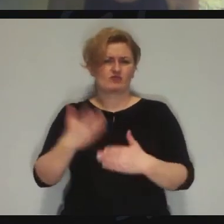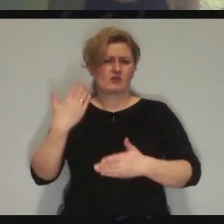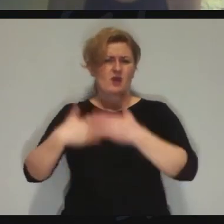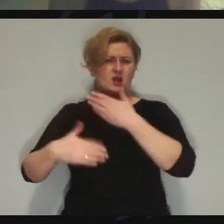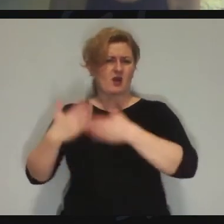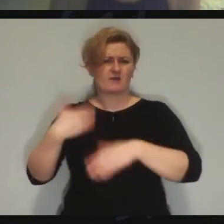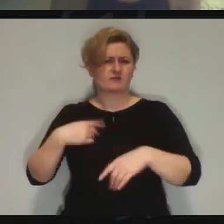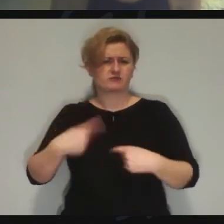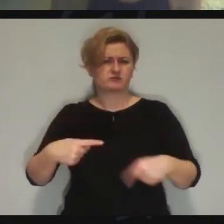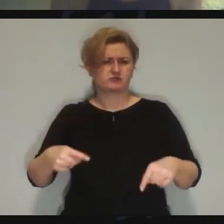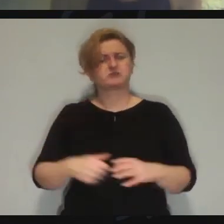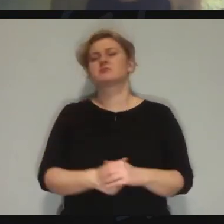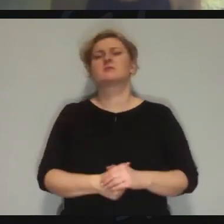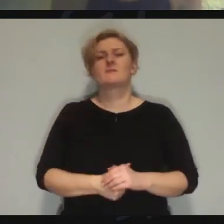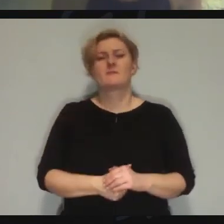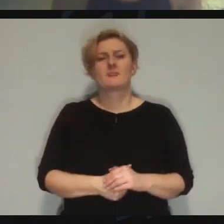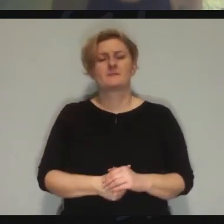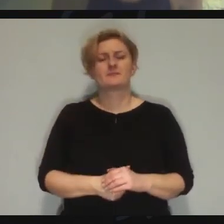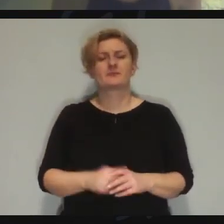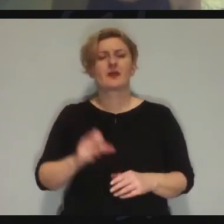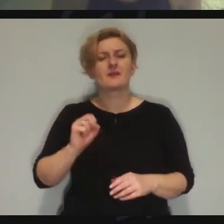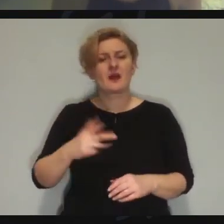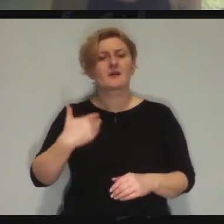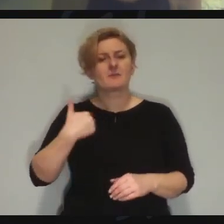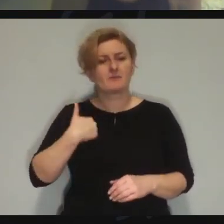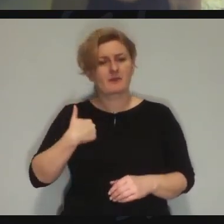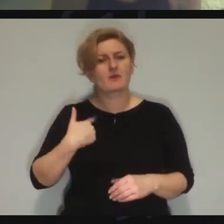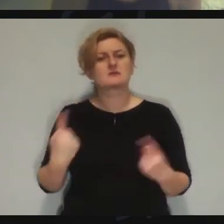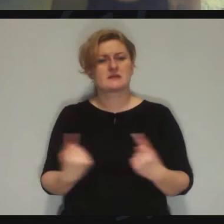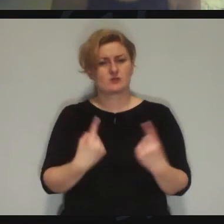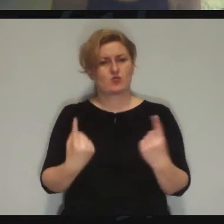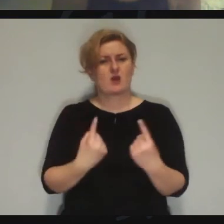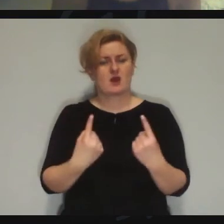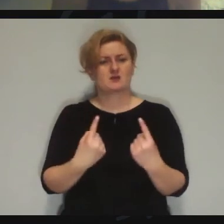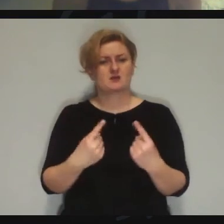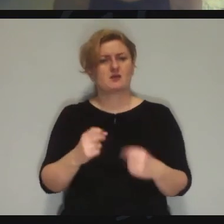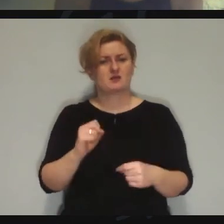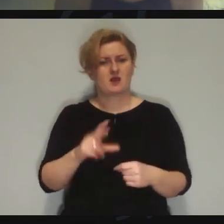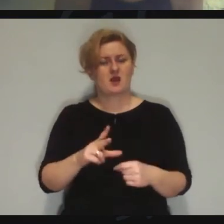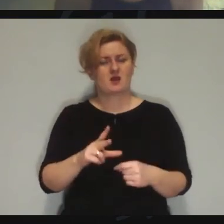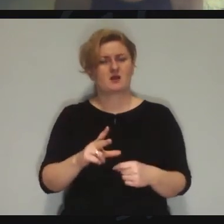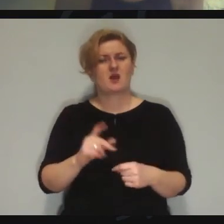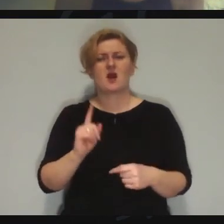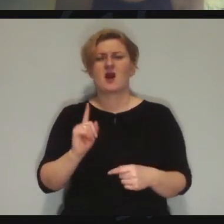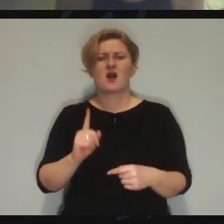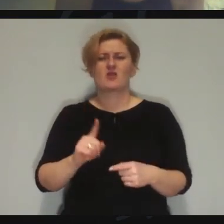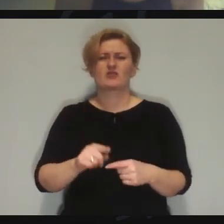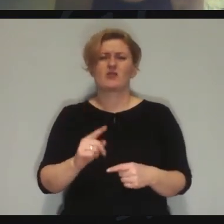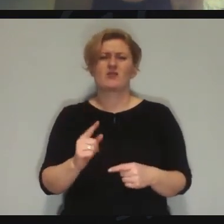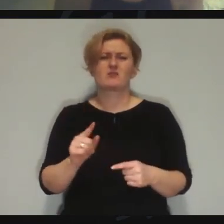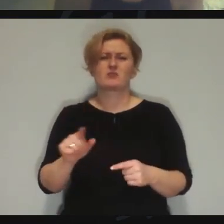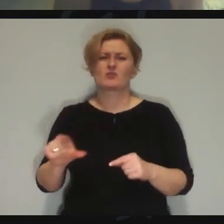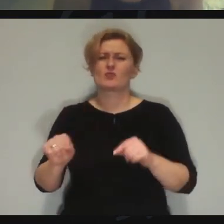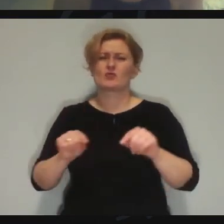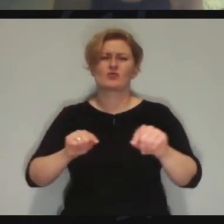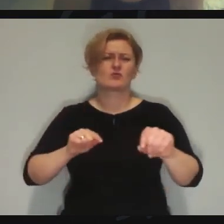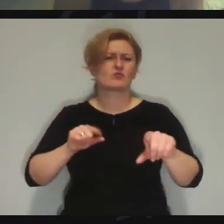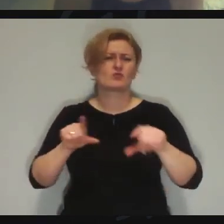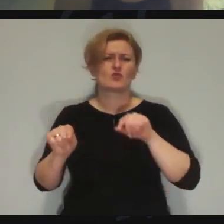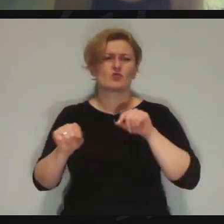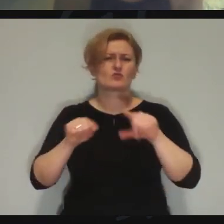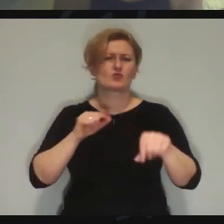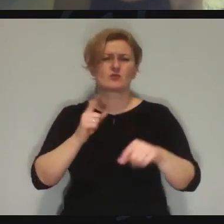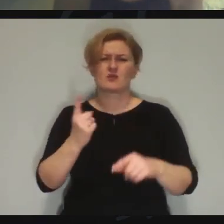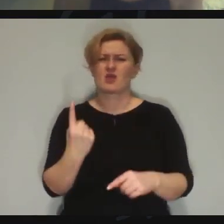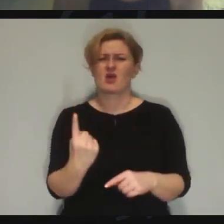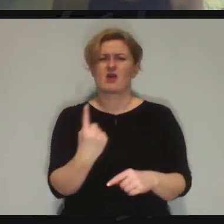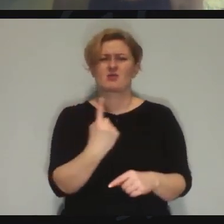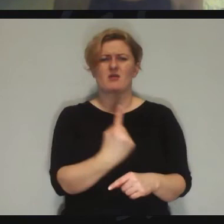Tak, zdarzały się takie przypadki, ale to były pojedyncze osoby.